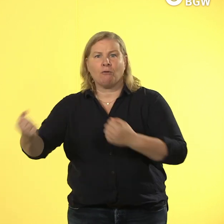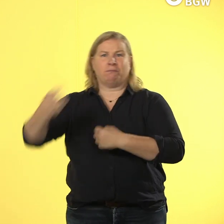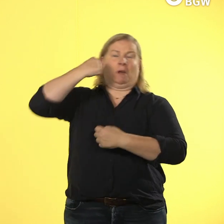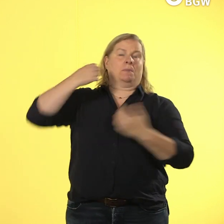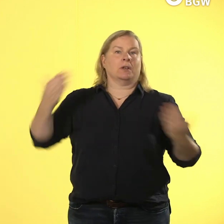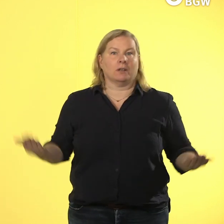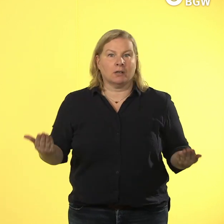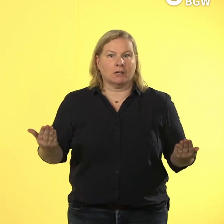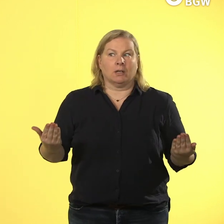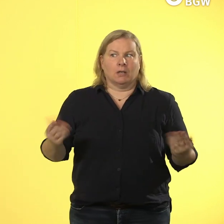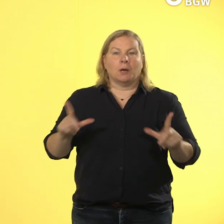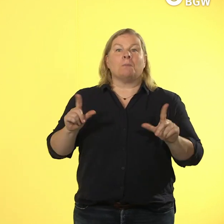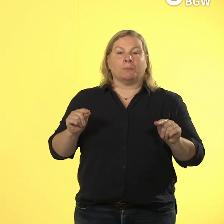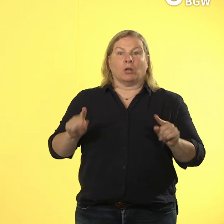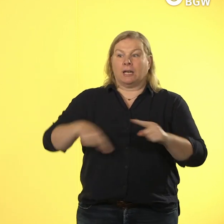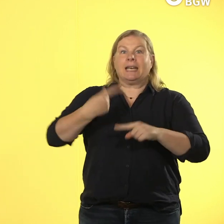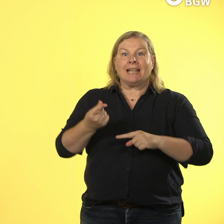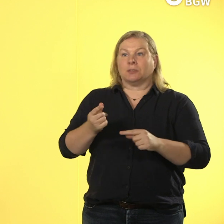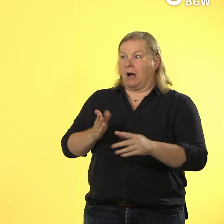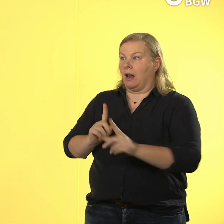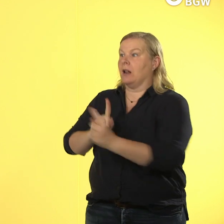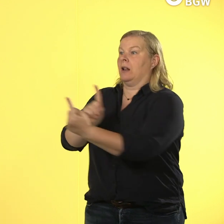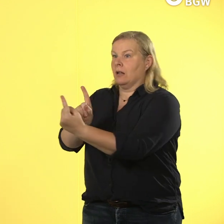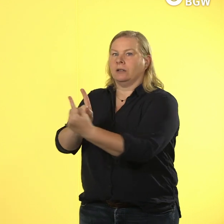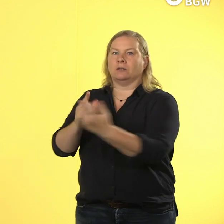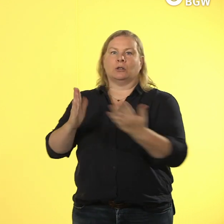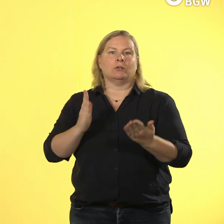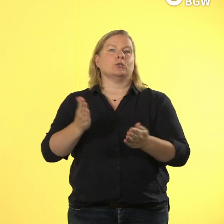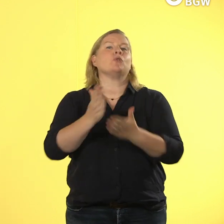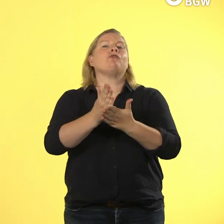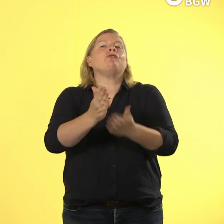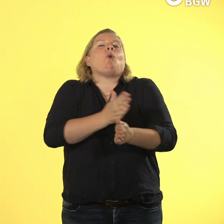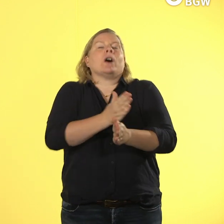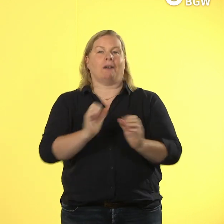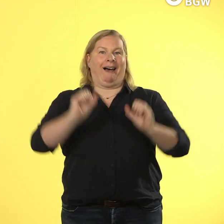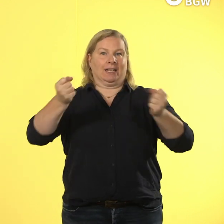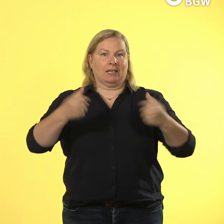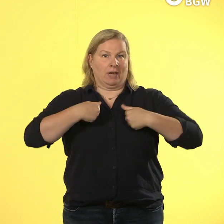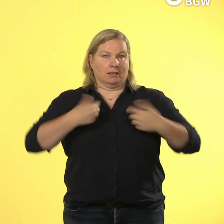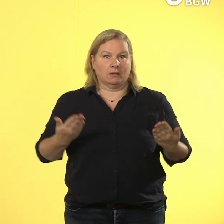laut werde, Sie dort im Team diese Probleme gar nicht haben. Sie kommen gut mit Herrn Lehmkuhl klar.